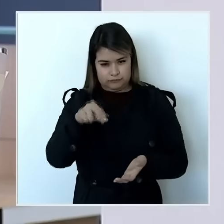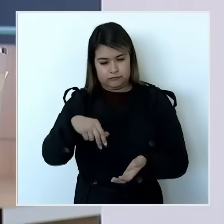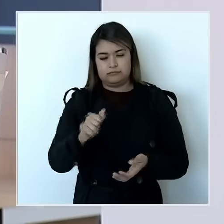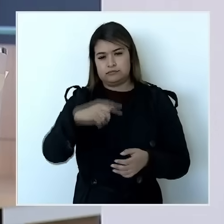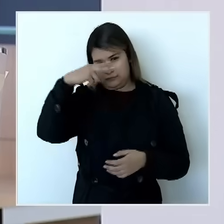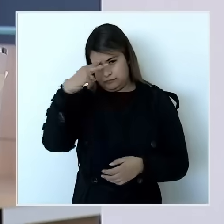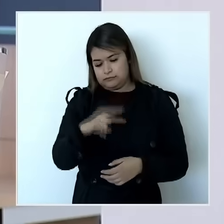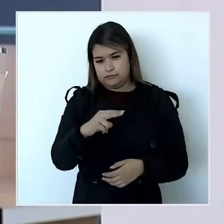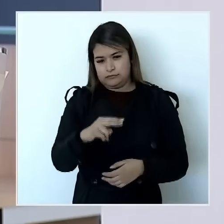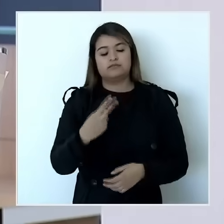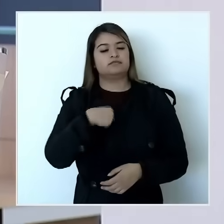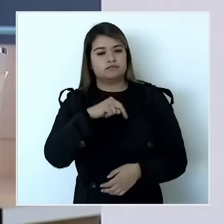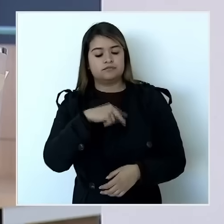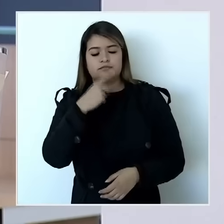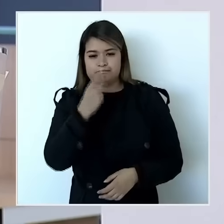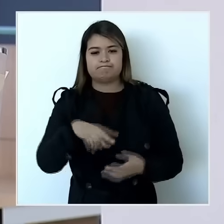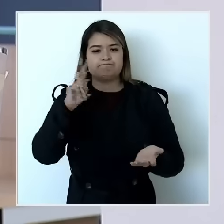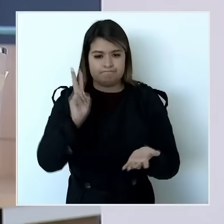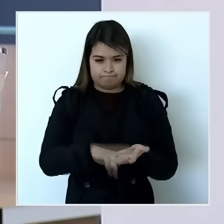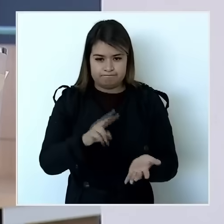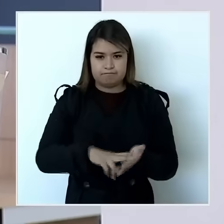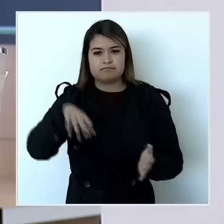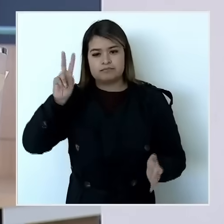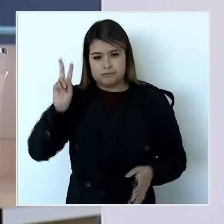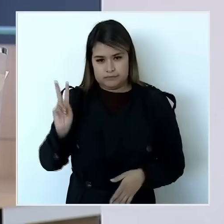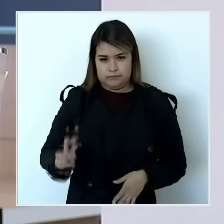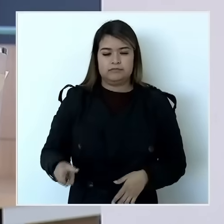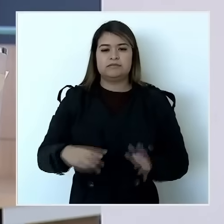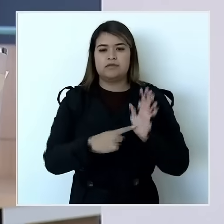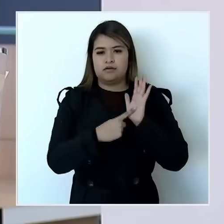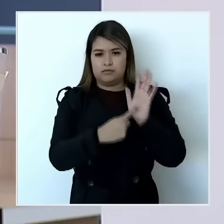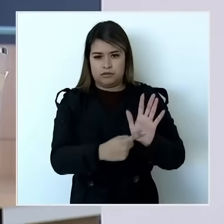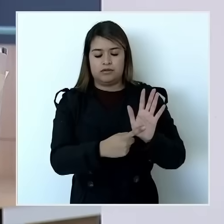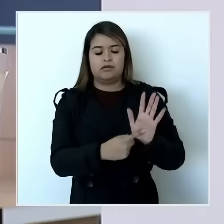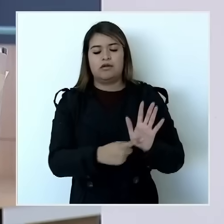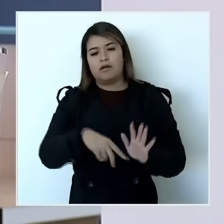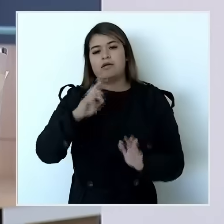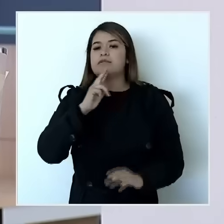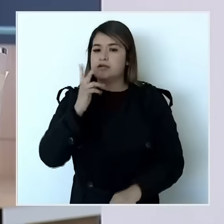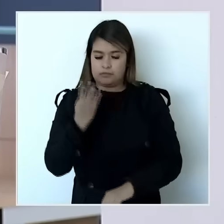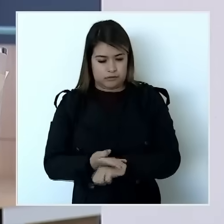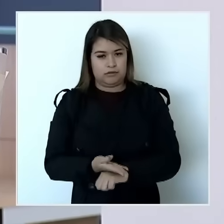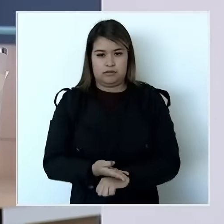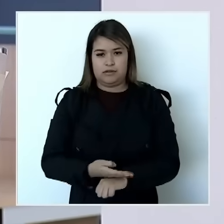trabajando con honestidad, profesionalismo y responsabilidad para contribuir al desarrollo